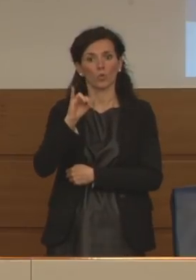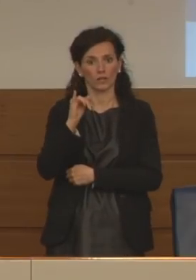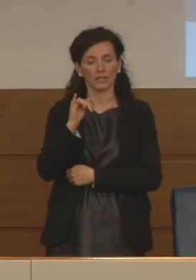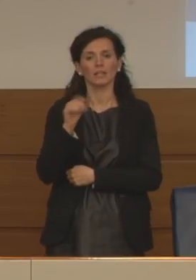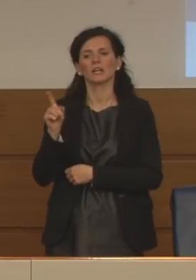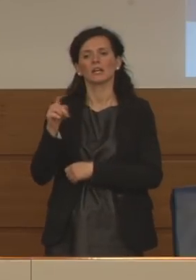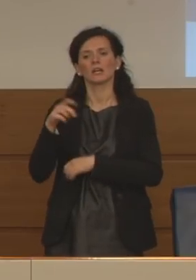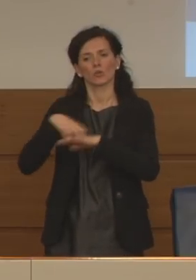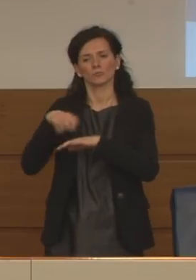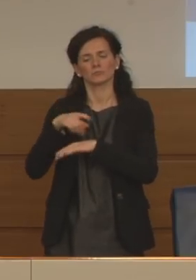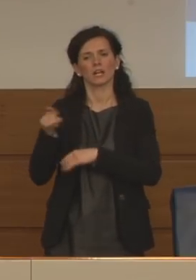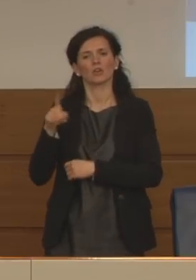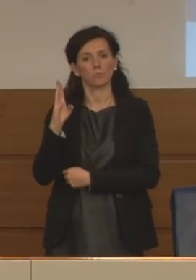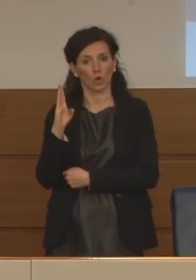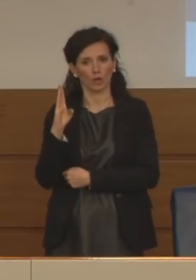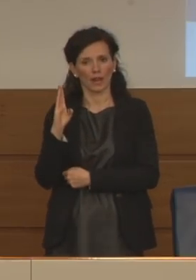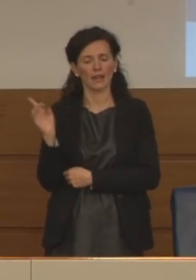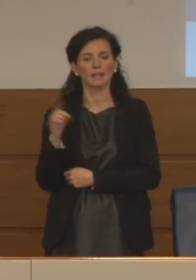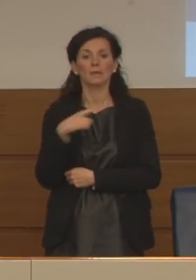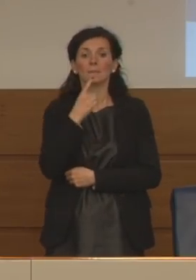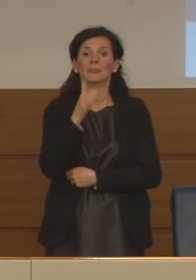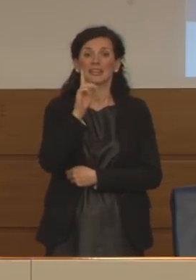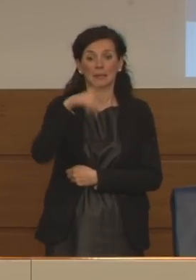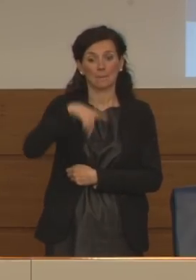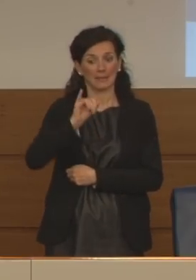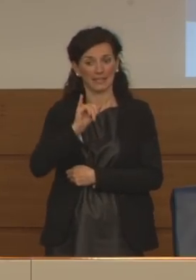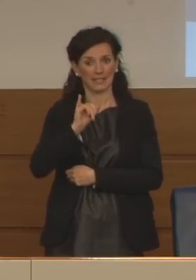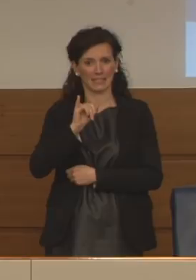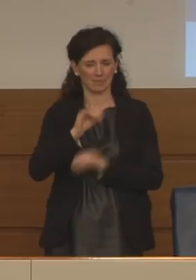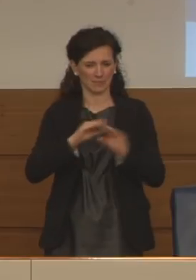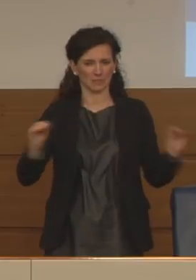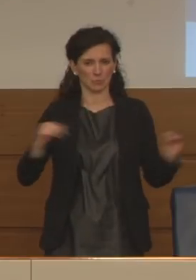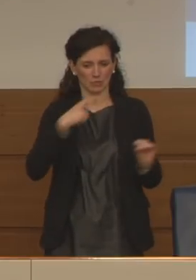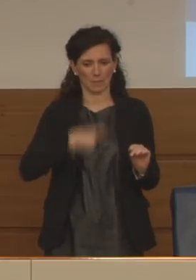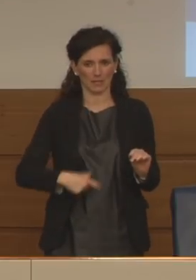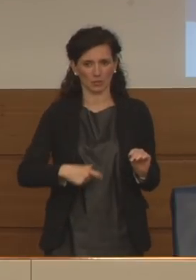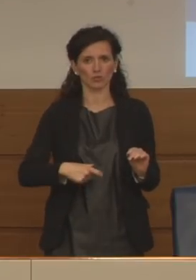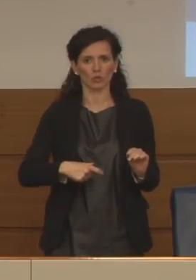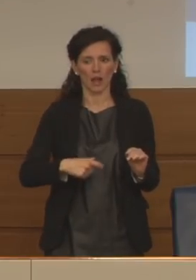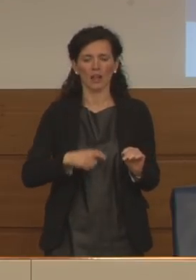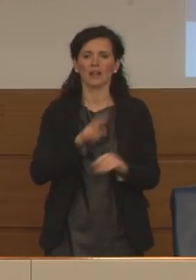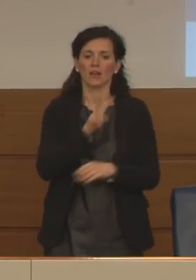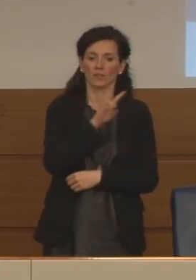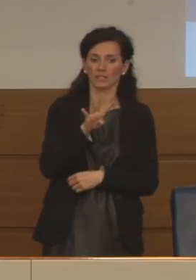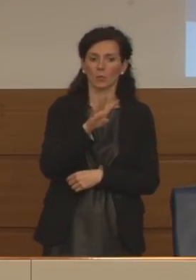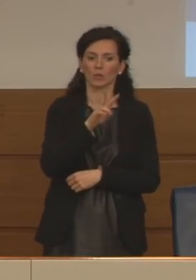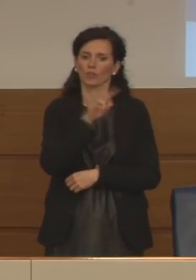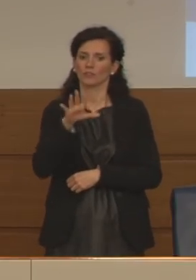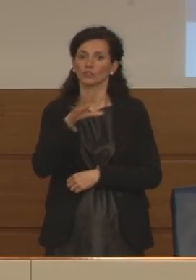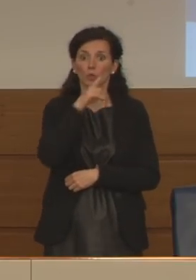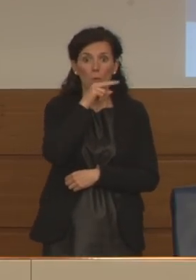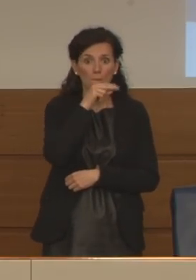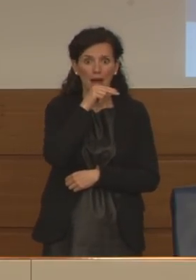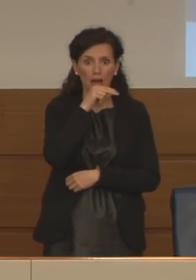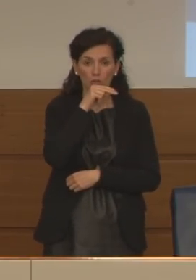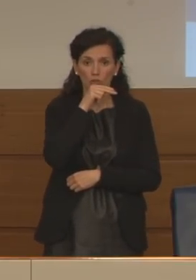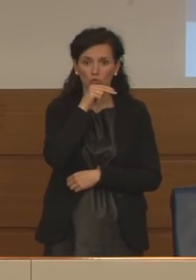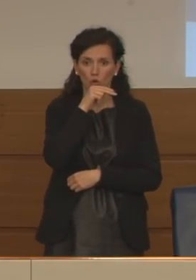i dispositivi personali che dal 24-25 marzo non mancheranno più